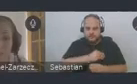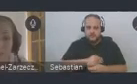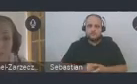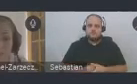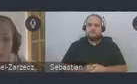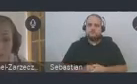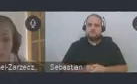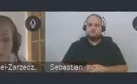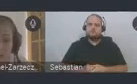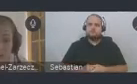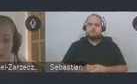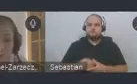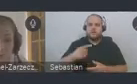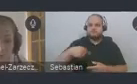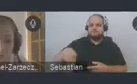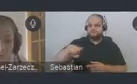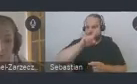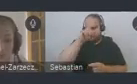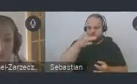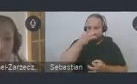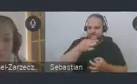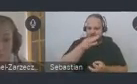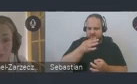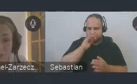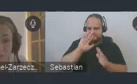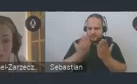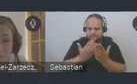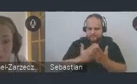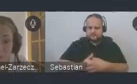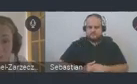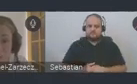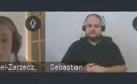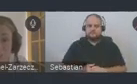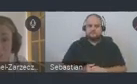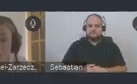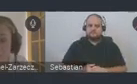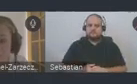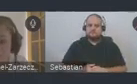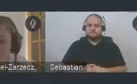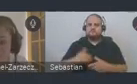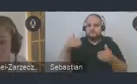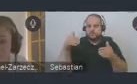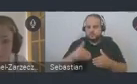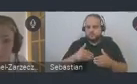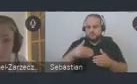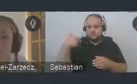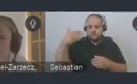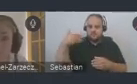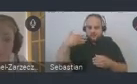Mamy rundkę zapoznawczą. I zobaczcie, taką rundkę możemy sobie albo na prezentacji wyświetlić,